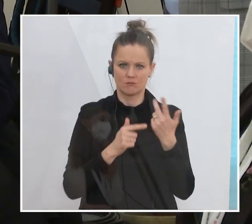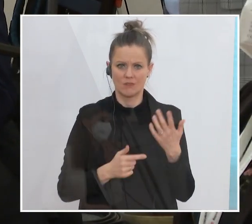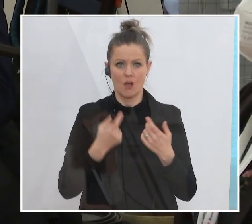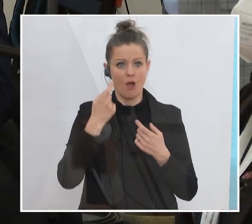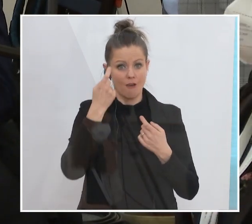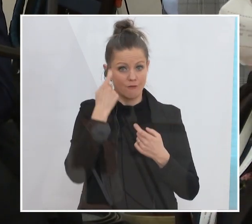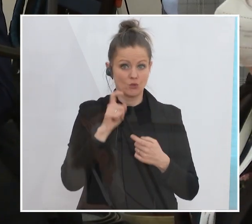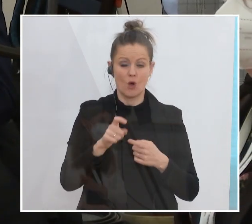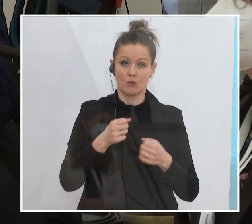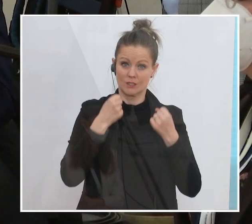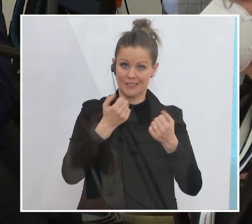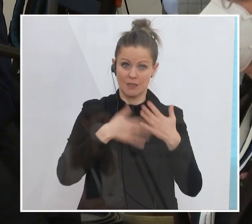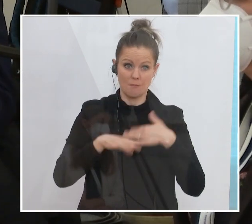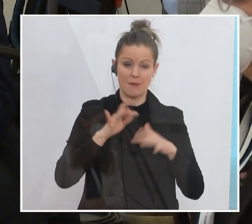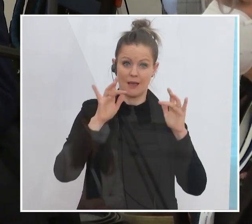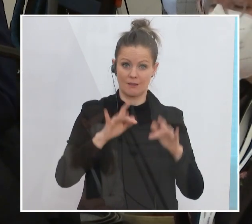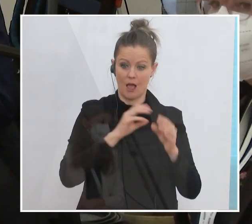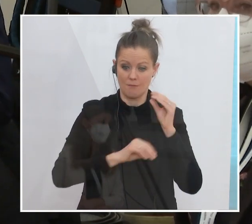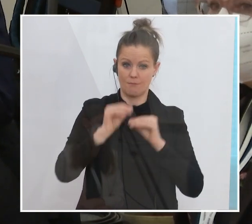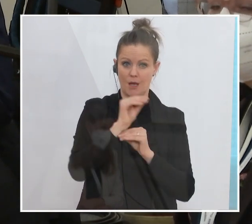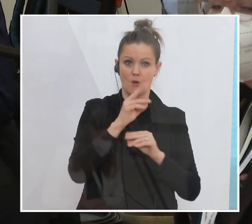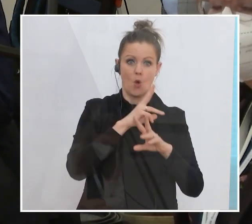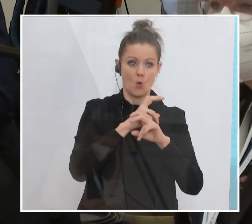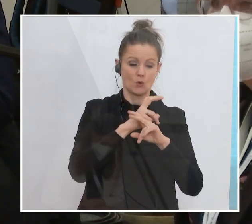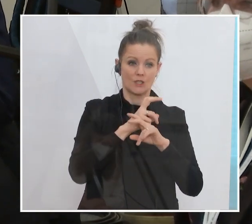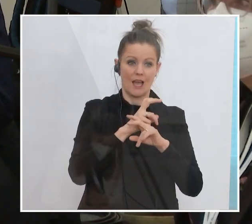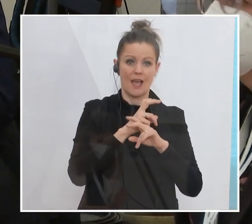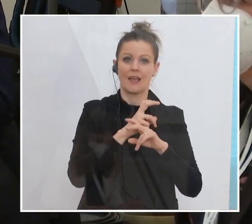inzwischen mehr gewährleistet? Ist Österreich nach einem Jahr Pandemie autarker geworden?